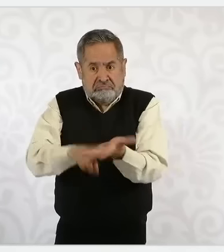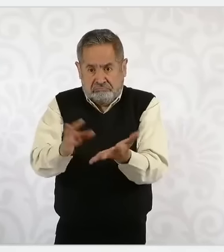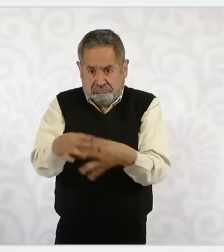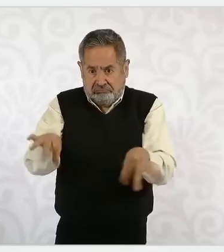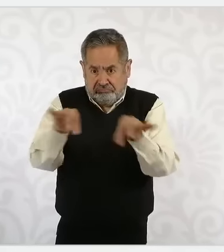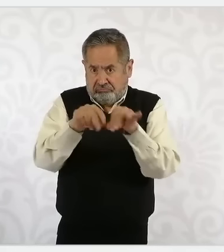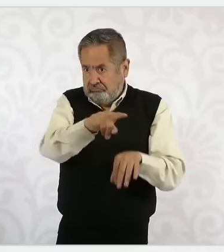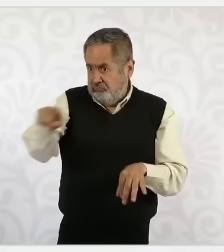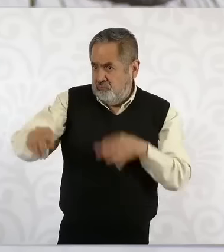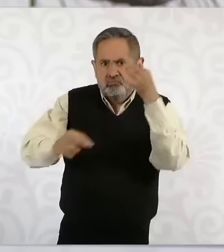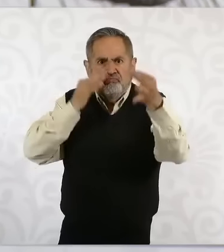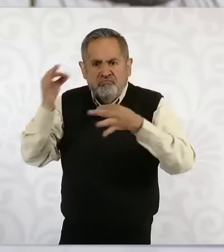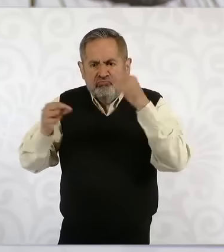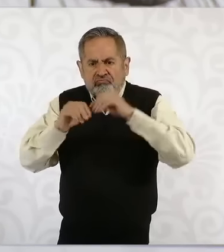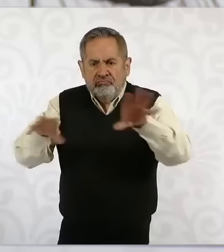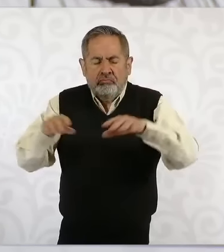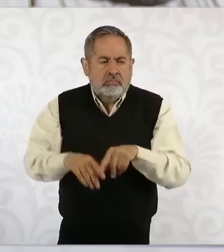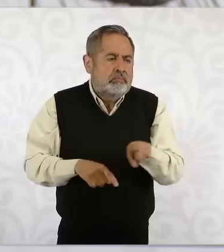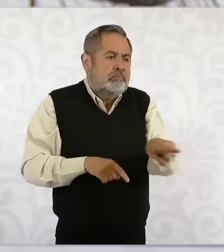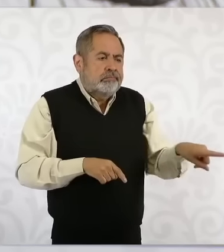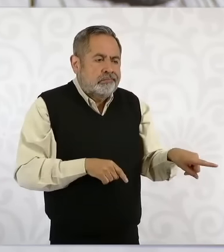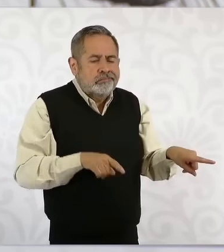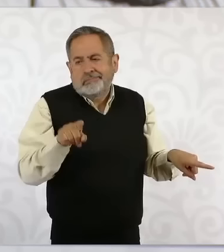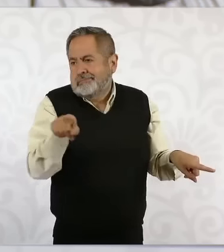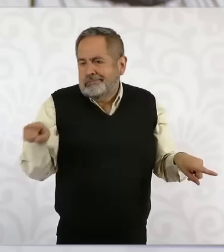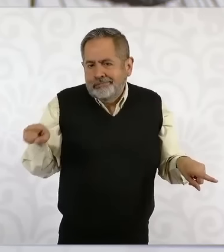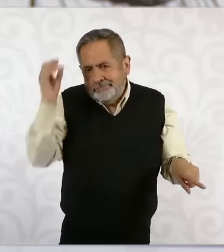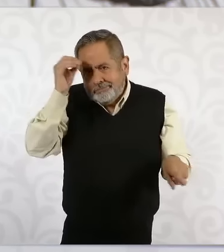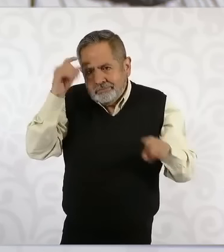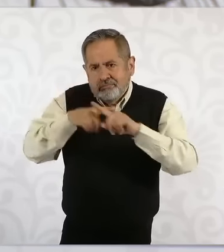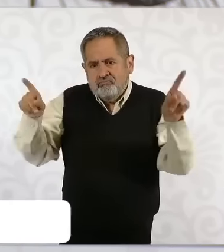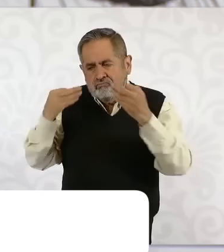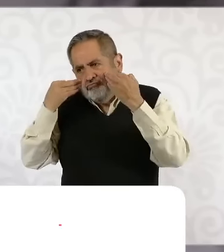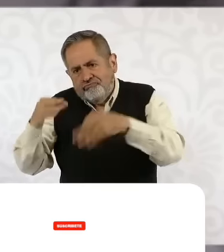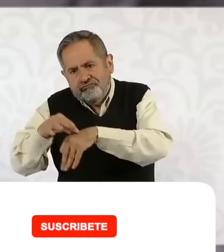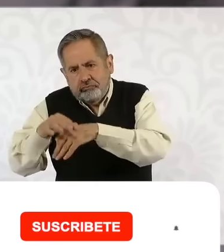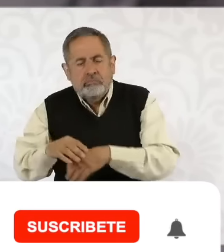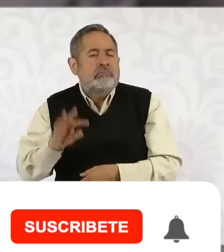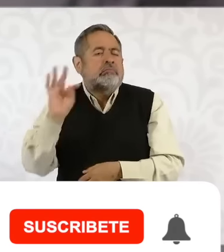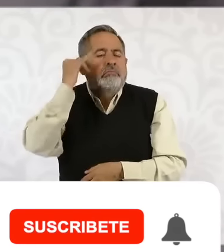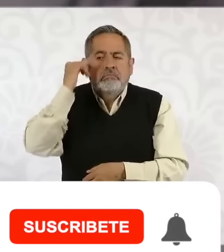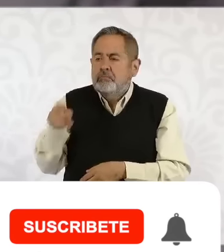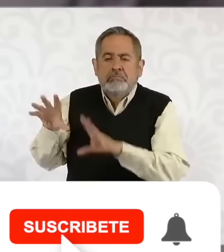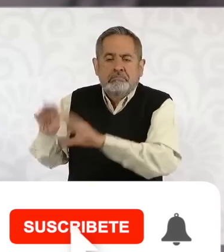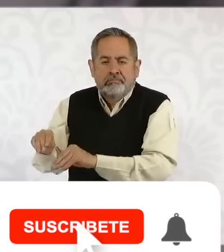porque es una opinión distinta. Imagínense si solo existieran los medios comerciales.